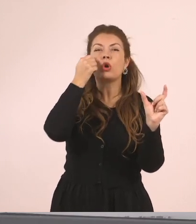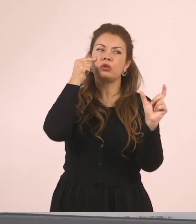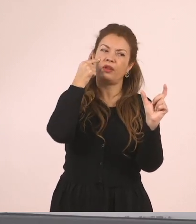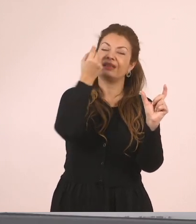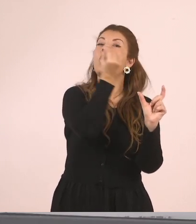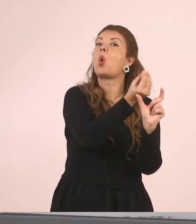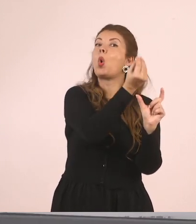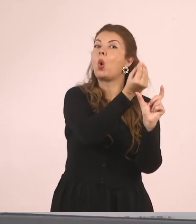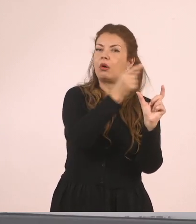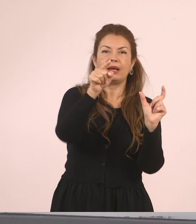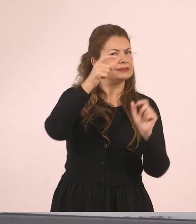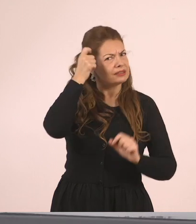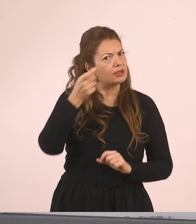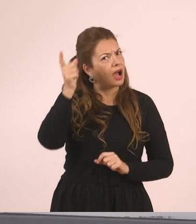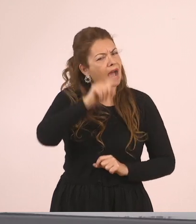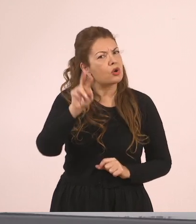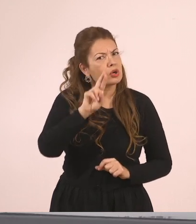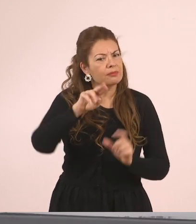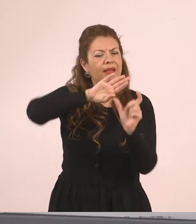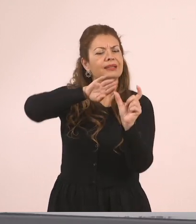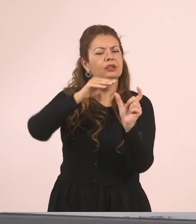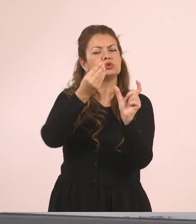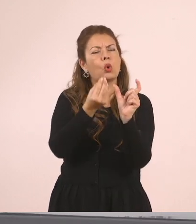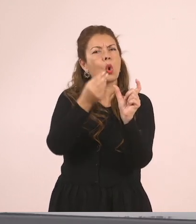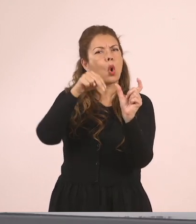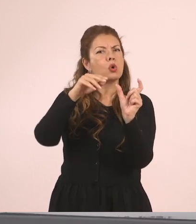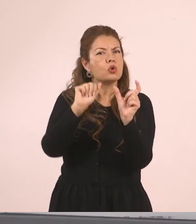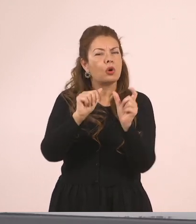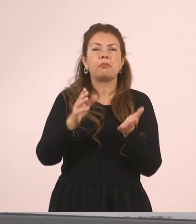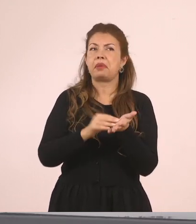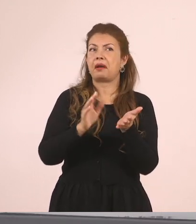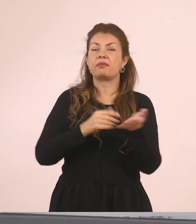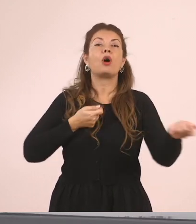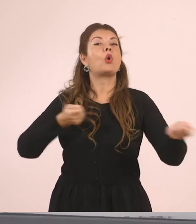Για σκεφτείτε κι εσείς ρήματα σε -ώνω. Οργανώνω.